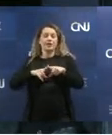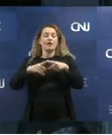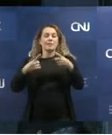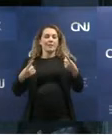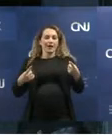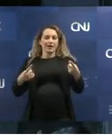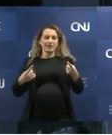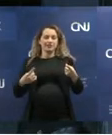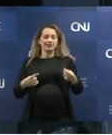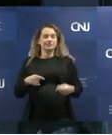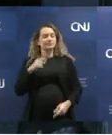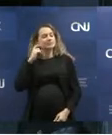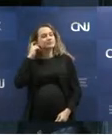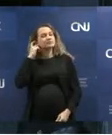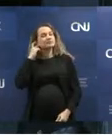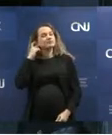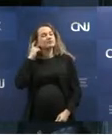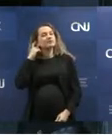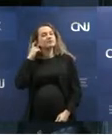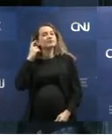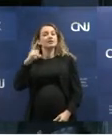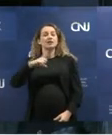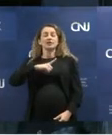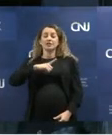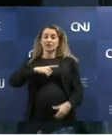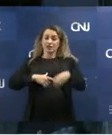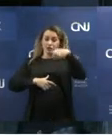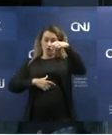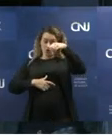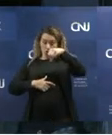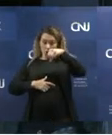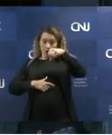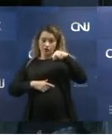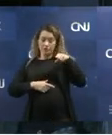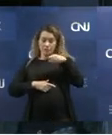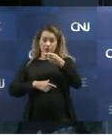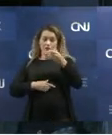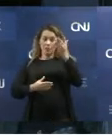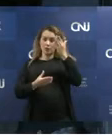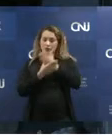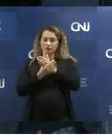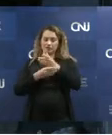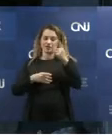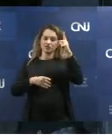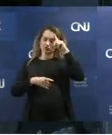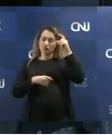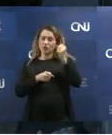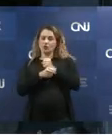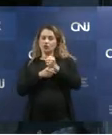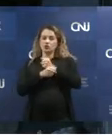E eu com 9 mil processos ao ano. E o melhor que quando estava na Bahia eu passava o Rio de Janeiro contava no Rio de Janeiro eu passava Bahia